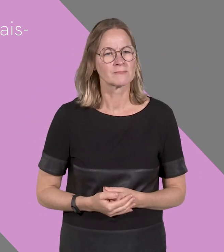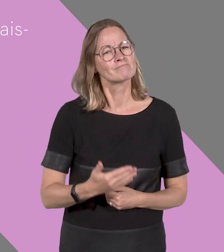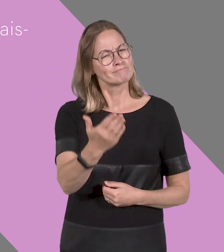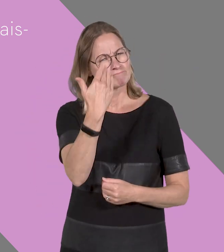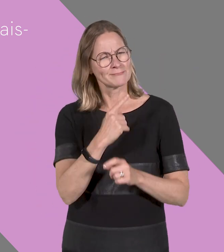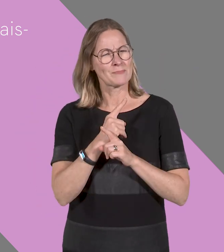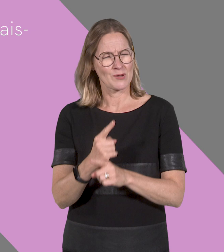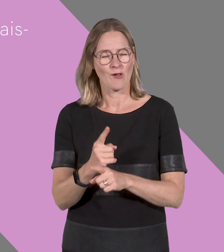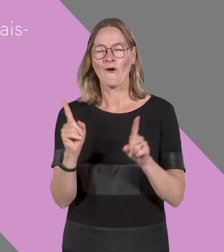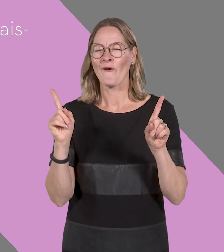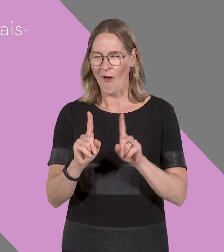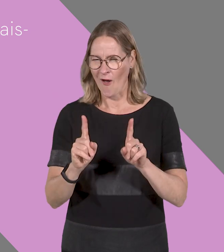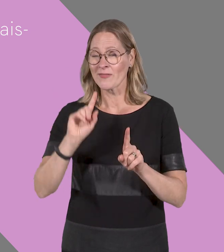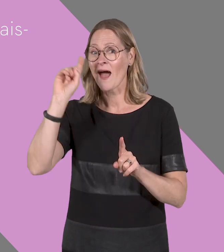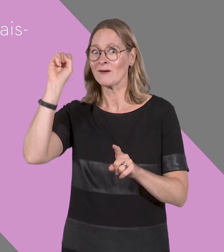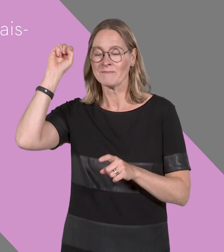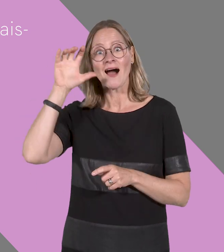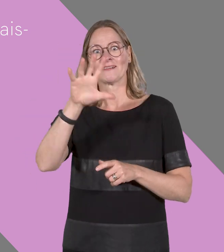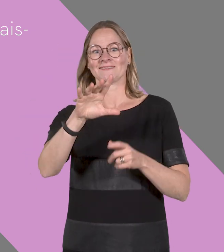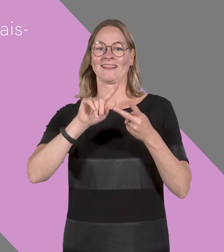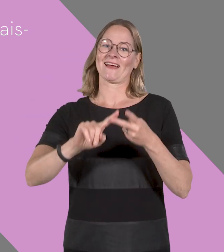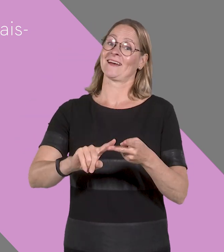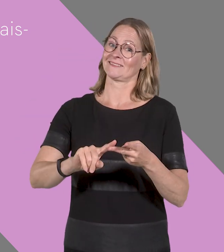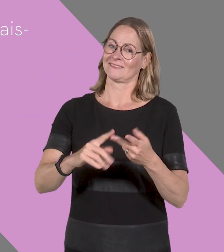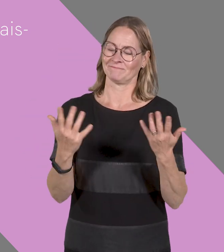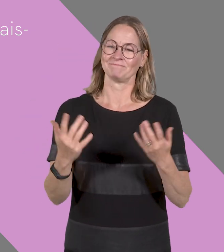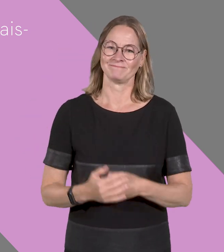Tule mukaan, niin kohta aurinko paistaa taas!